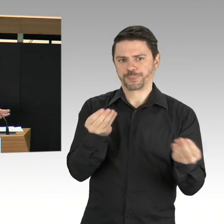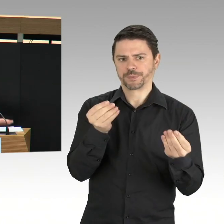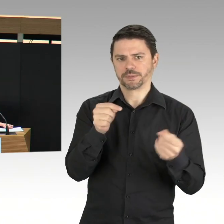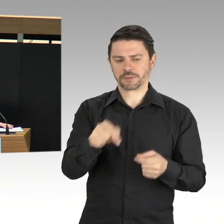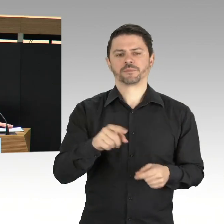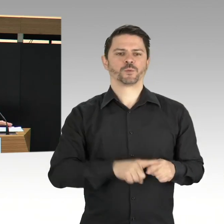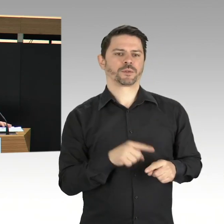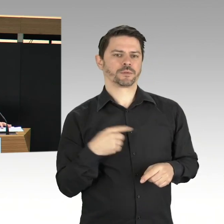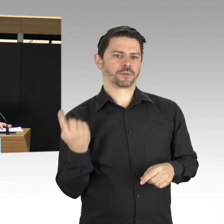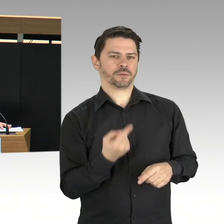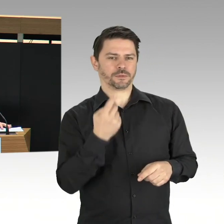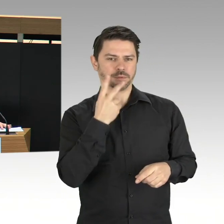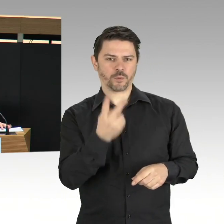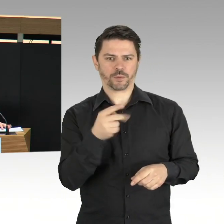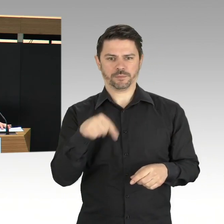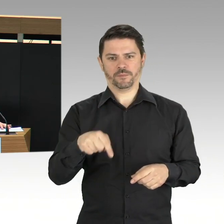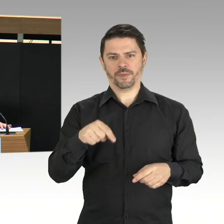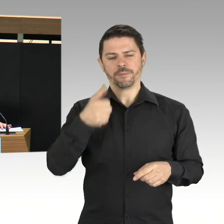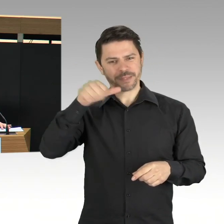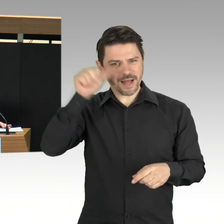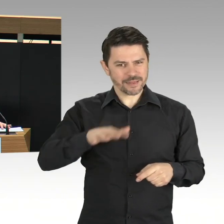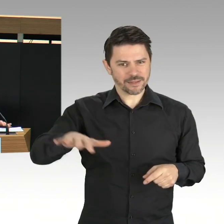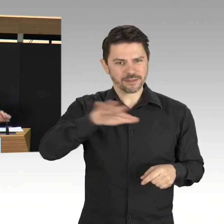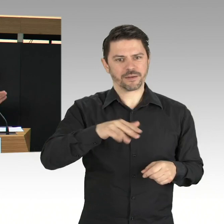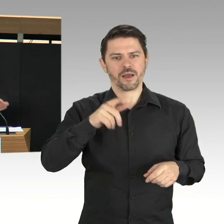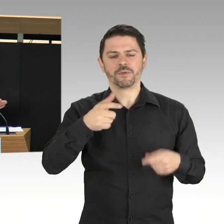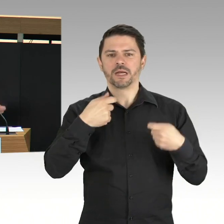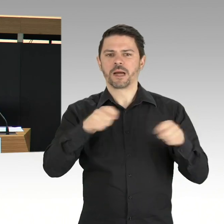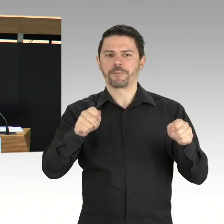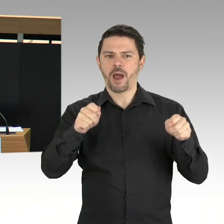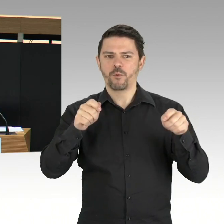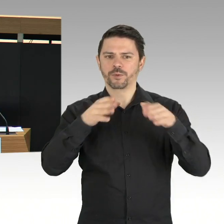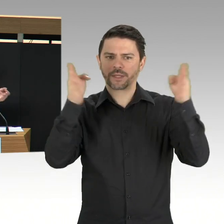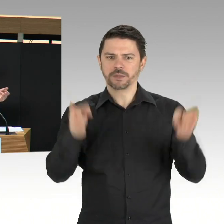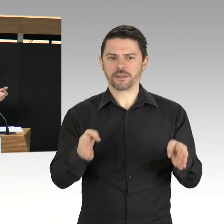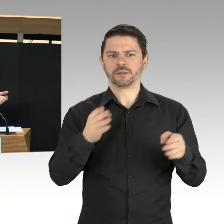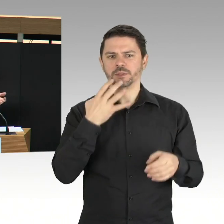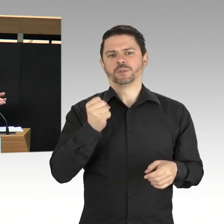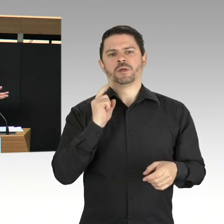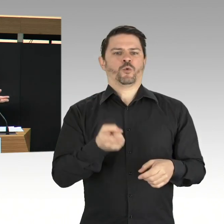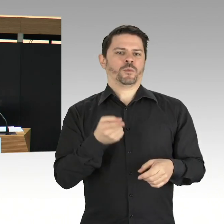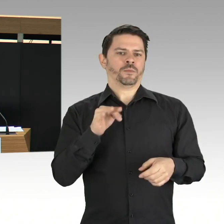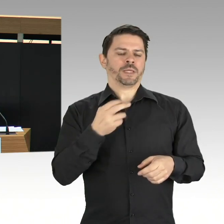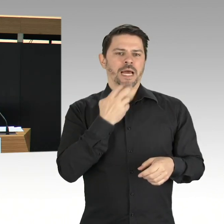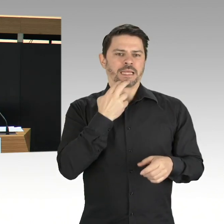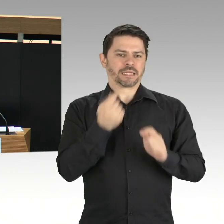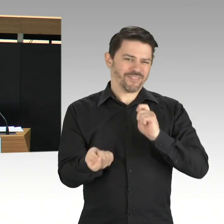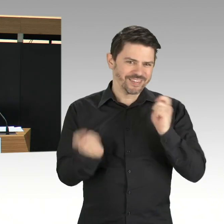auch für den bedarfsgerechten Neubau nutzen. Aber eben für einen Neubau, der nicht an den Bedürfnissen der BerlinerInnen vorbeigeht,